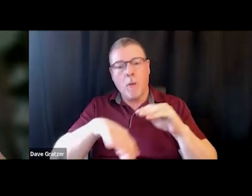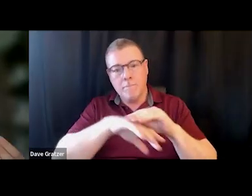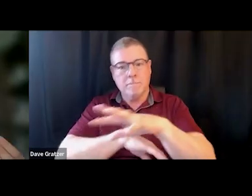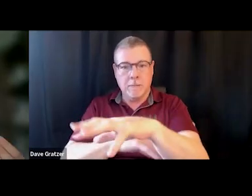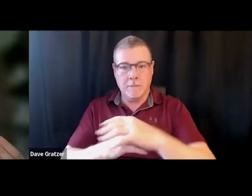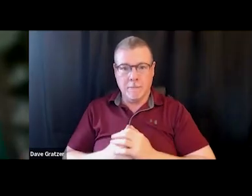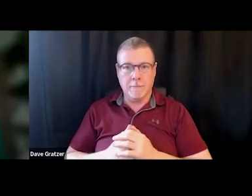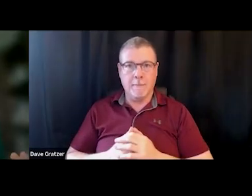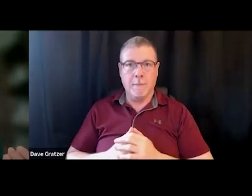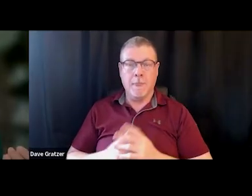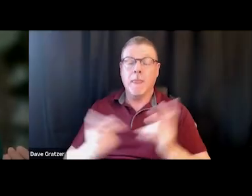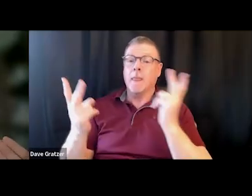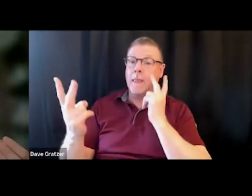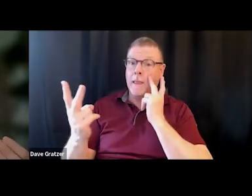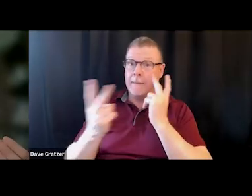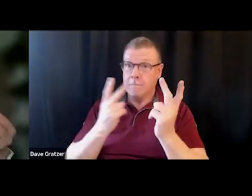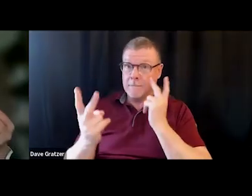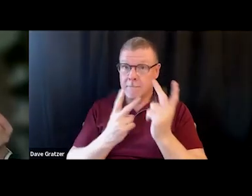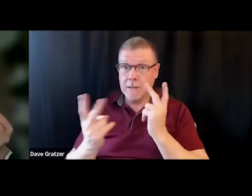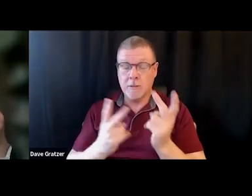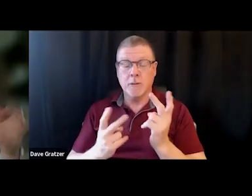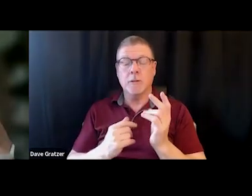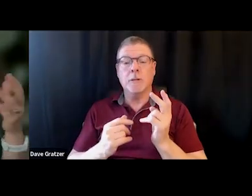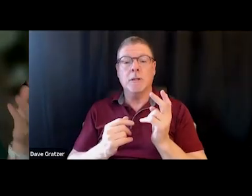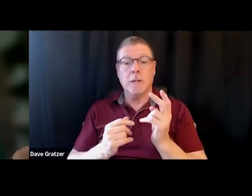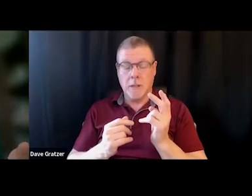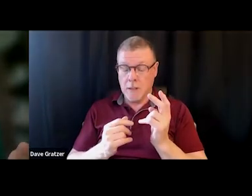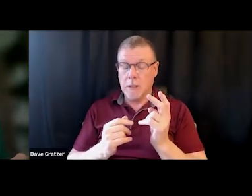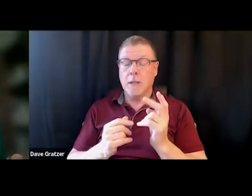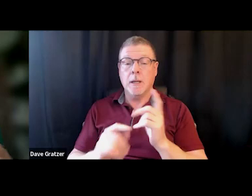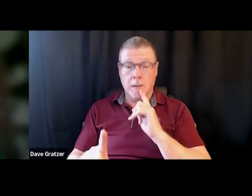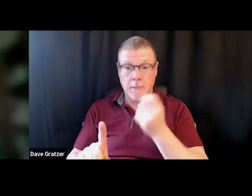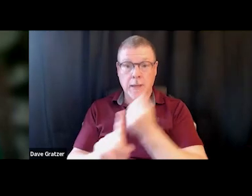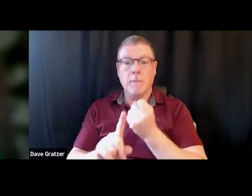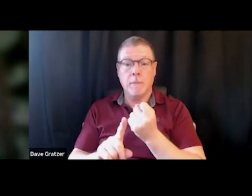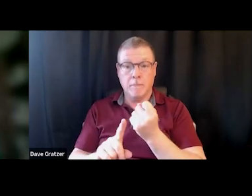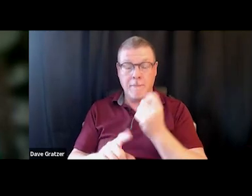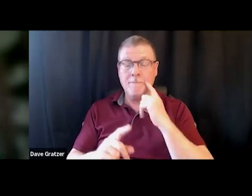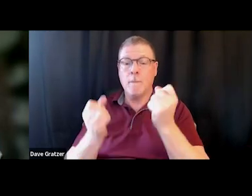Nuevamente, los problemas de visión pueden tener un impacto significativo de la lesión cerebral para muchas personas,